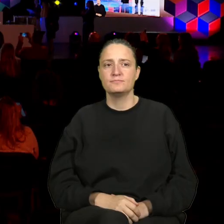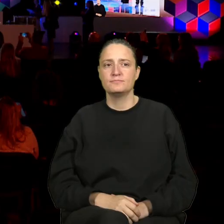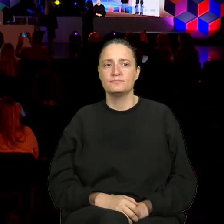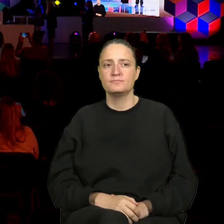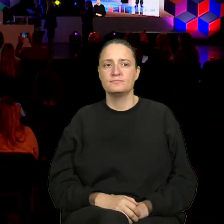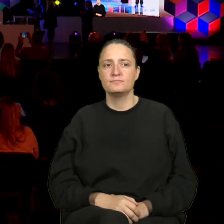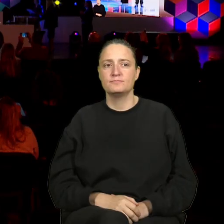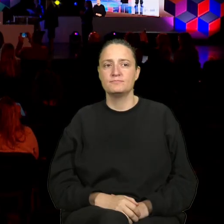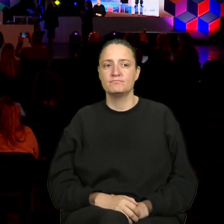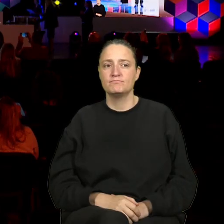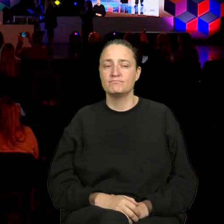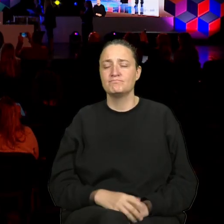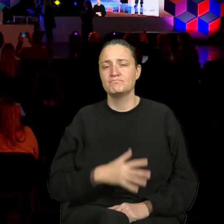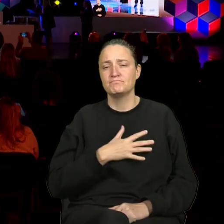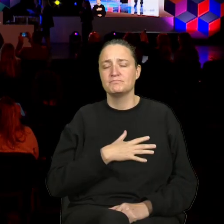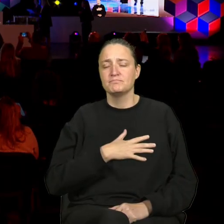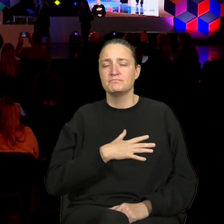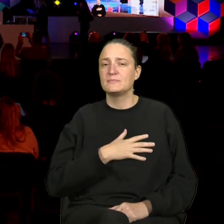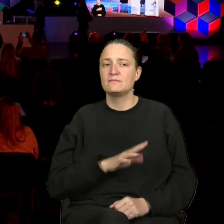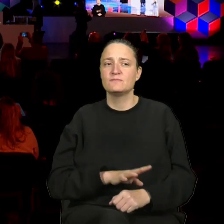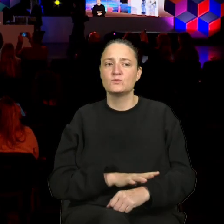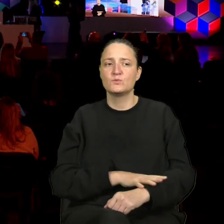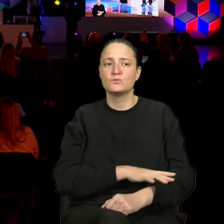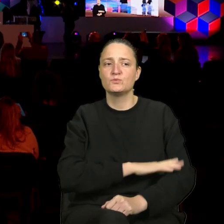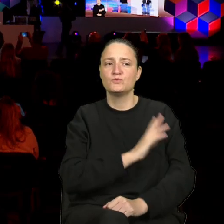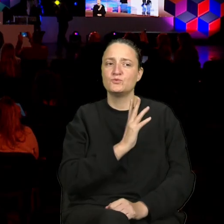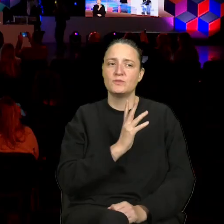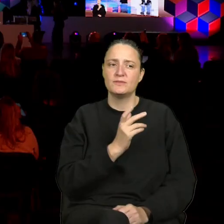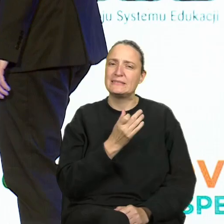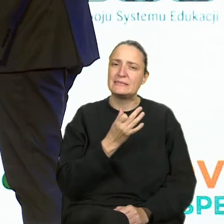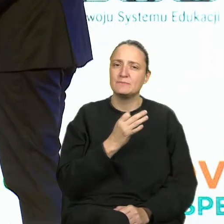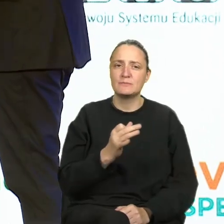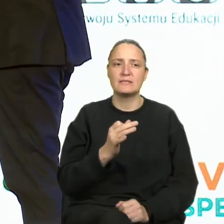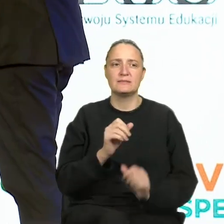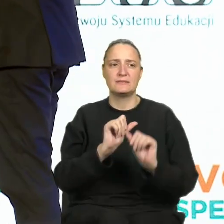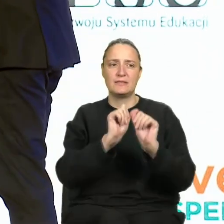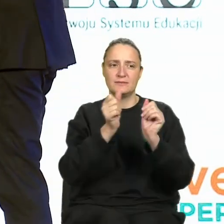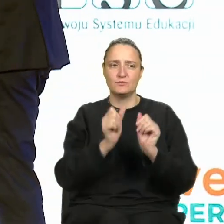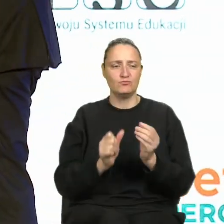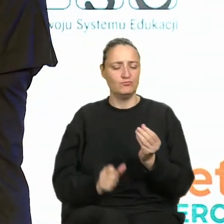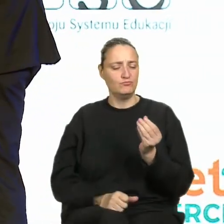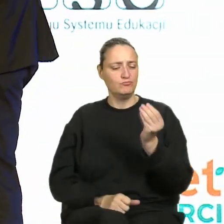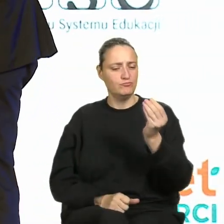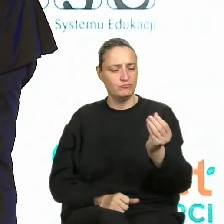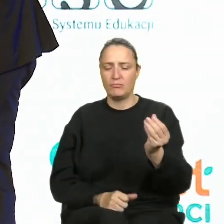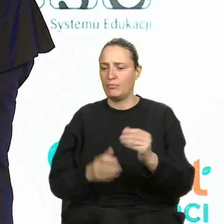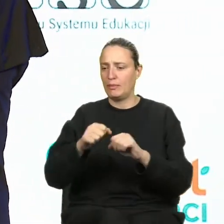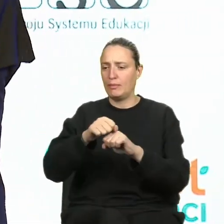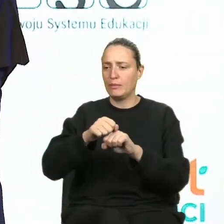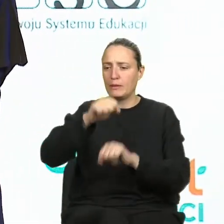To jest niezwykle wzruszający moment. Laureat dostaje też specjalną statuetkę, dostaje dyplom, dostaje nagrody uznania,